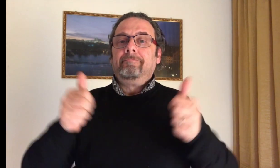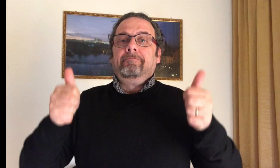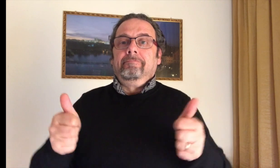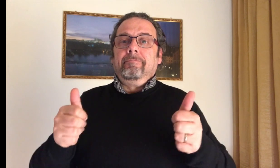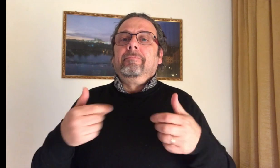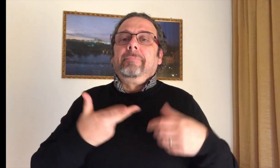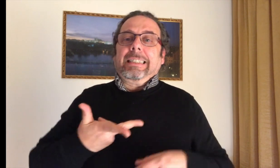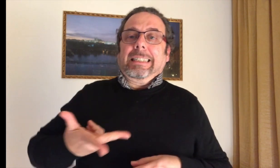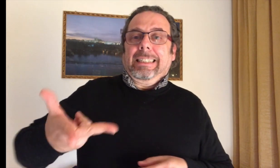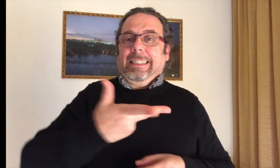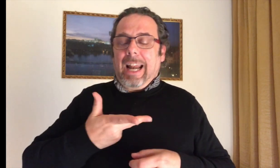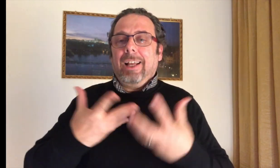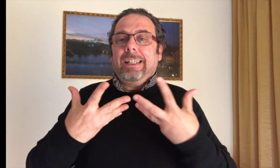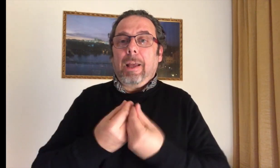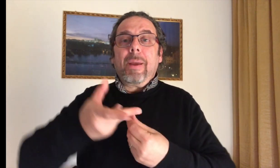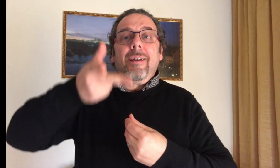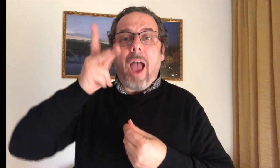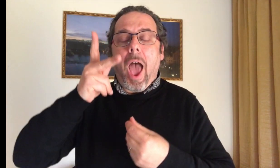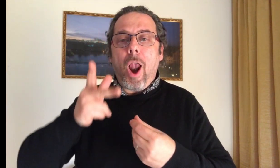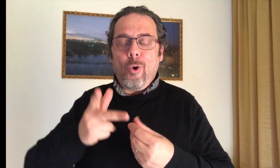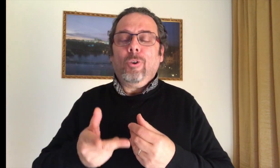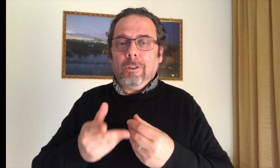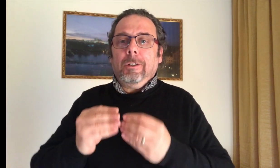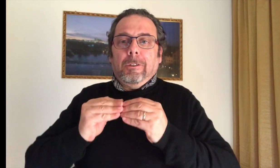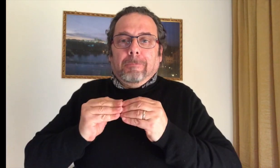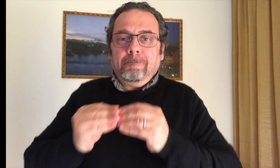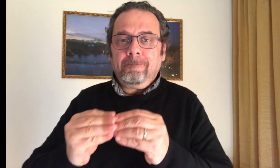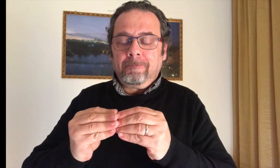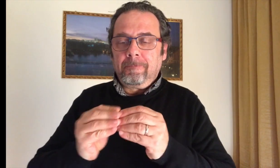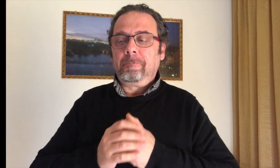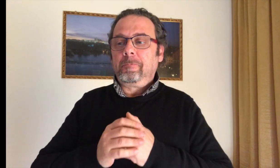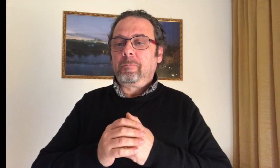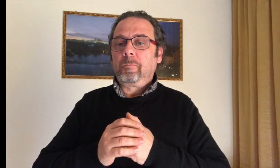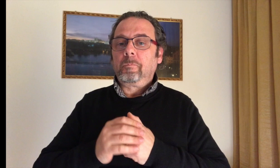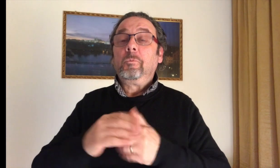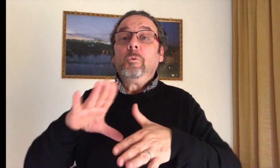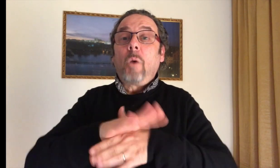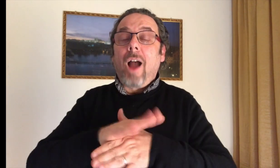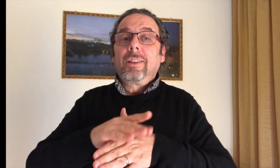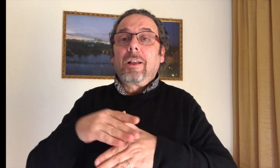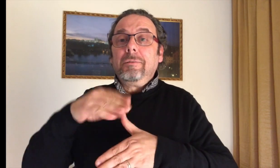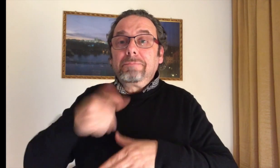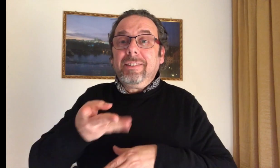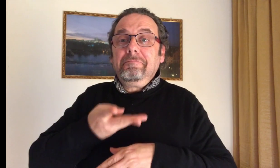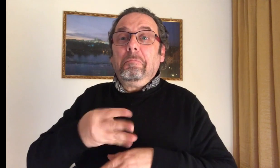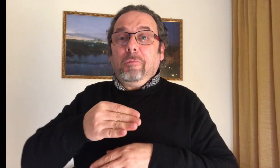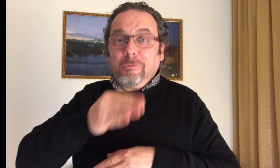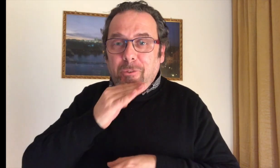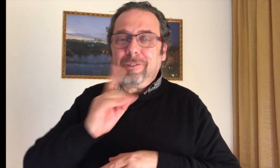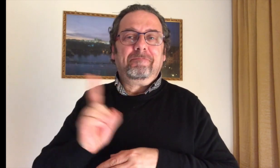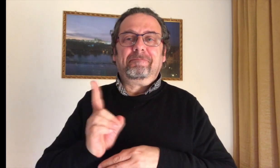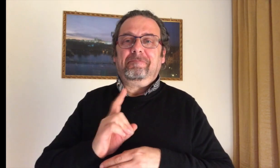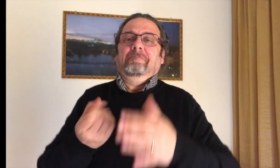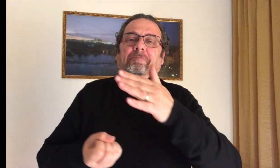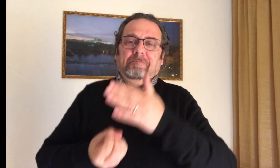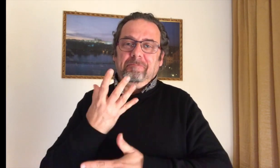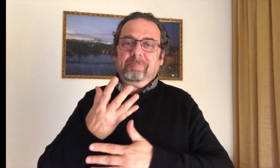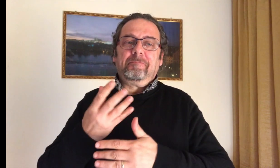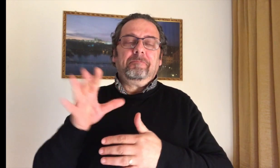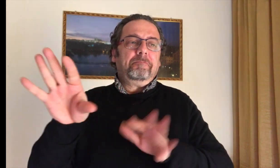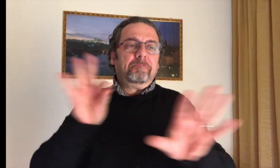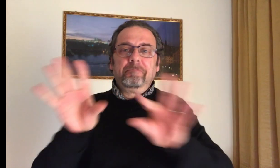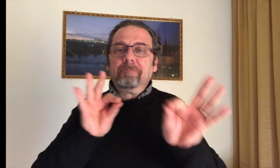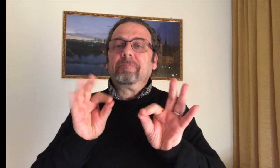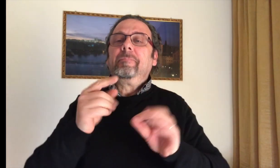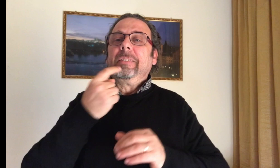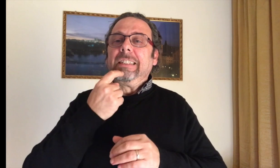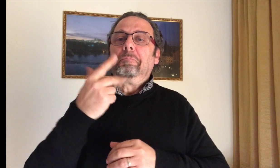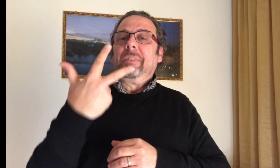In TRE con Gallo abbiamo iniziato!!! Ma siamo bastati noi quattro? No…abbiamo chiamato 3 tirocinanti